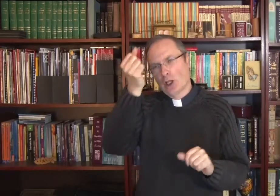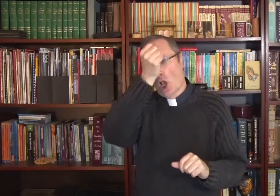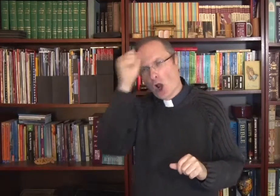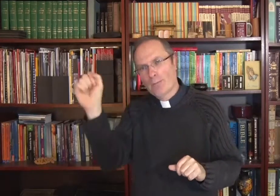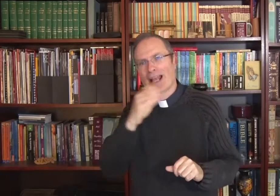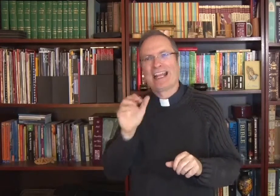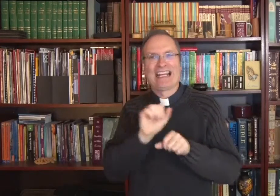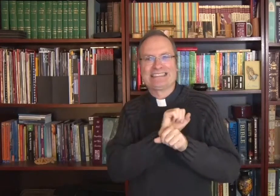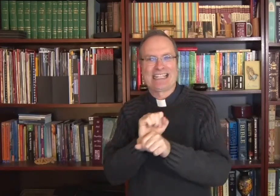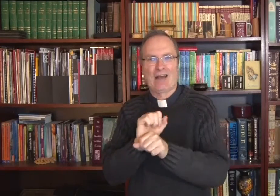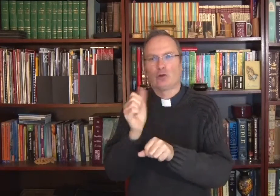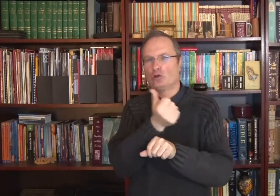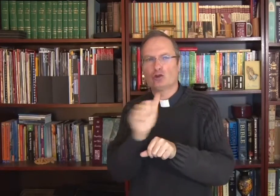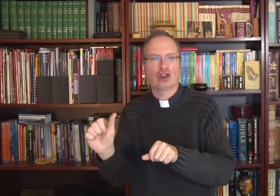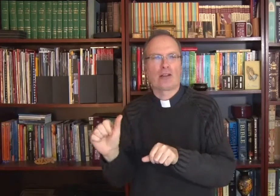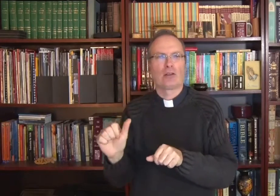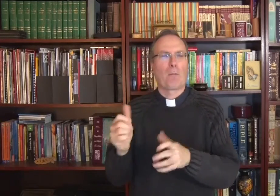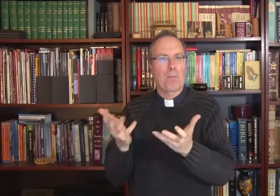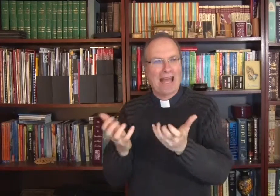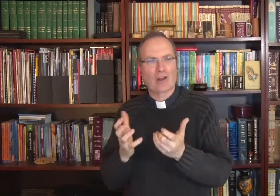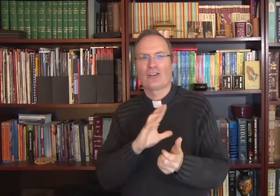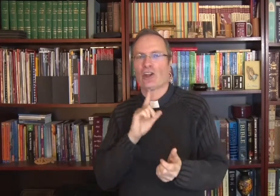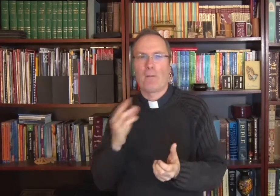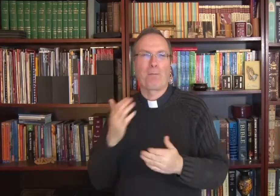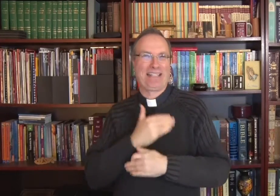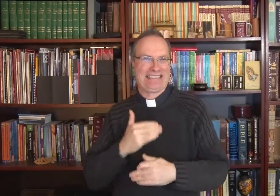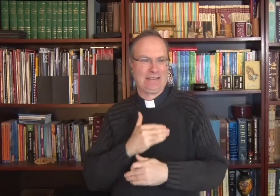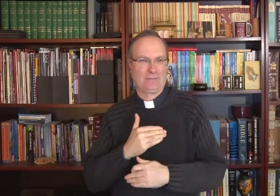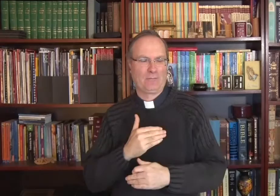rebelles, et esclaves de toutes sortes de passion et de plaisirs.